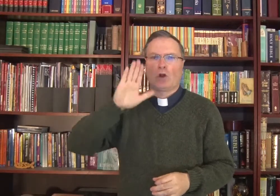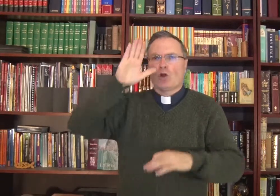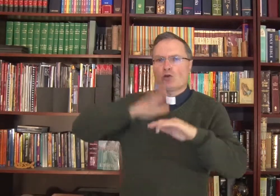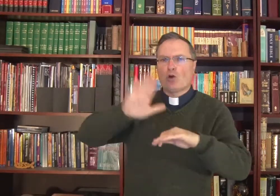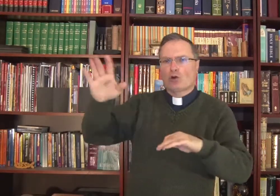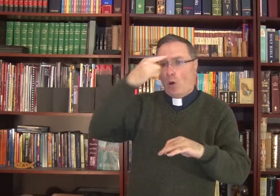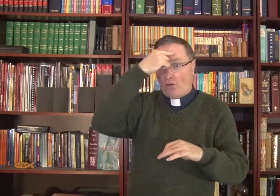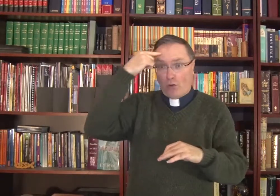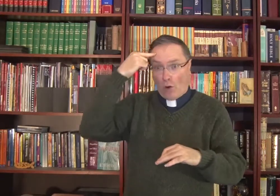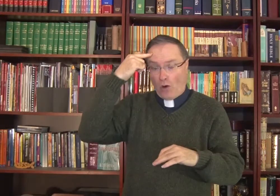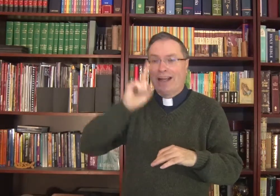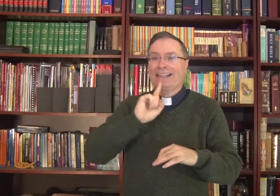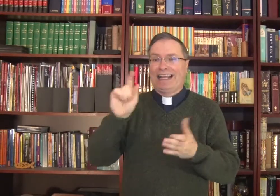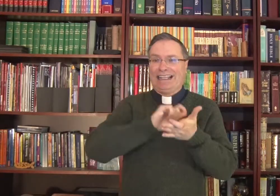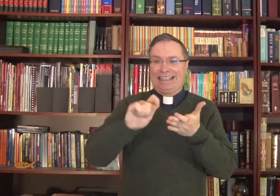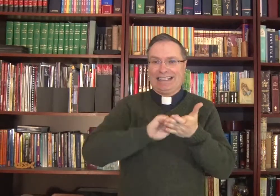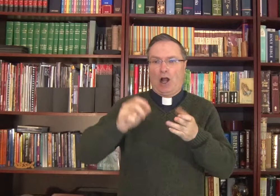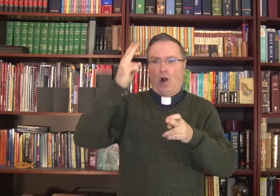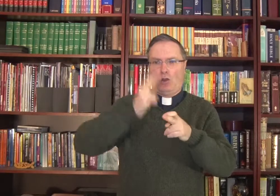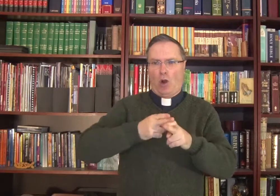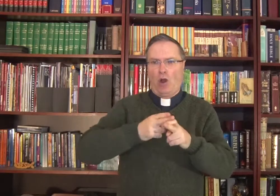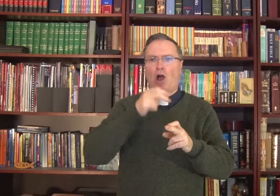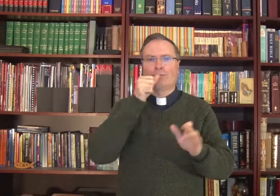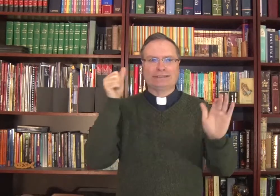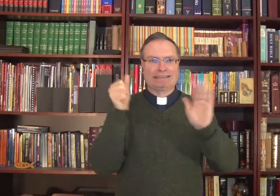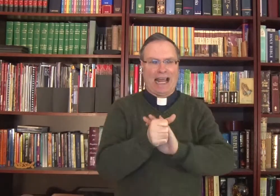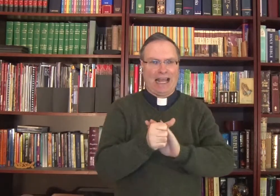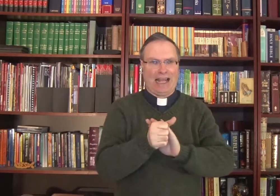Sur son front était écrit un nom, un mystère: